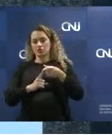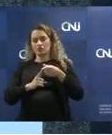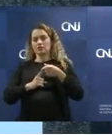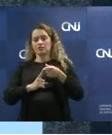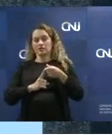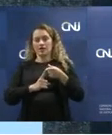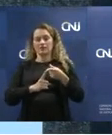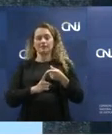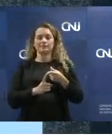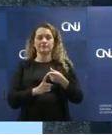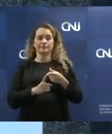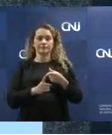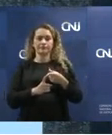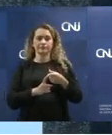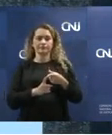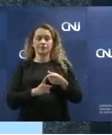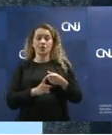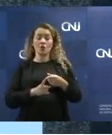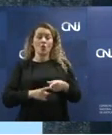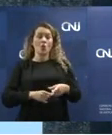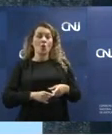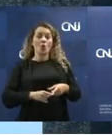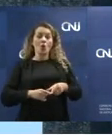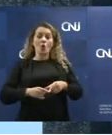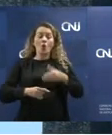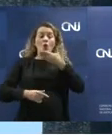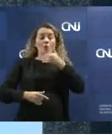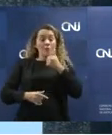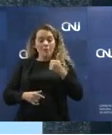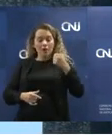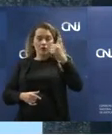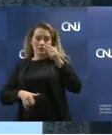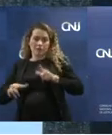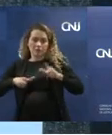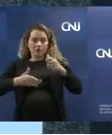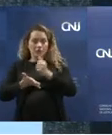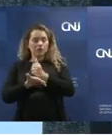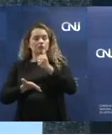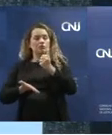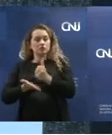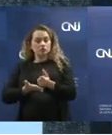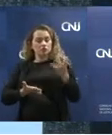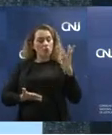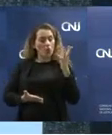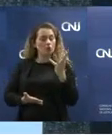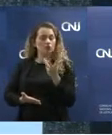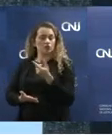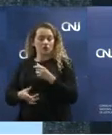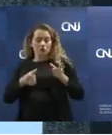A modernização de serviços notariais, conquistando definitivamente o ambiente digital, veio exatamente